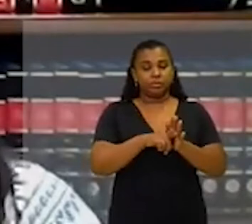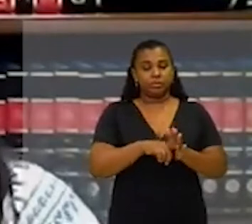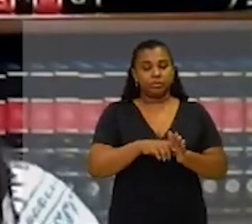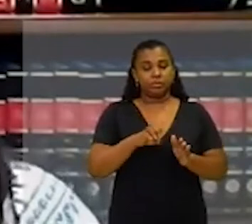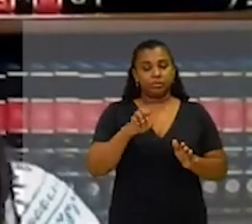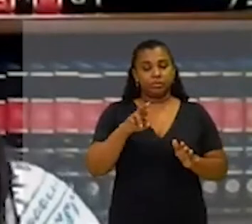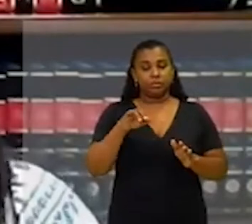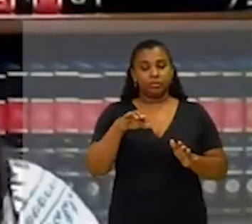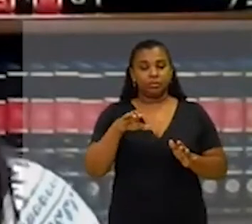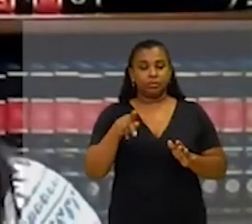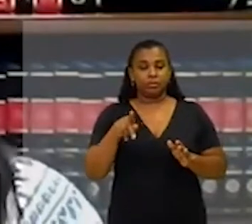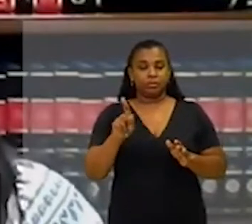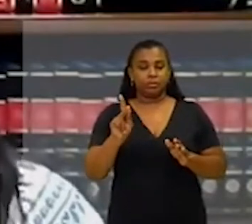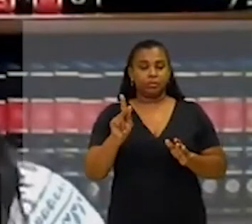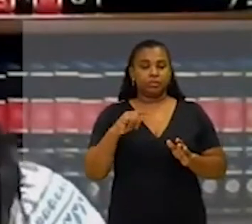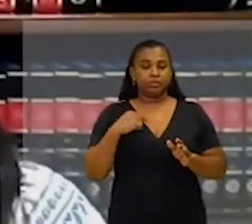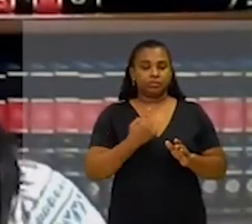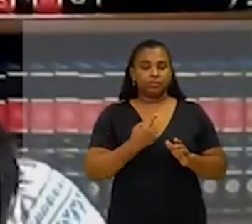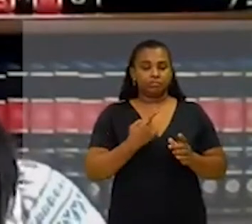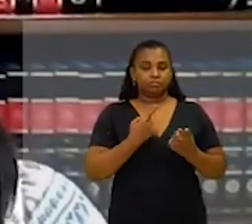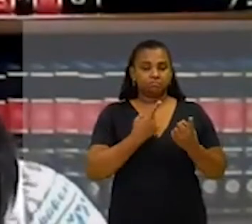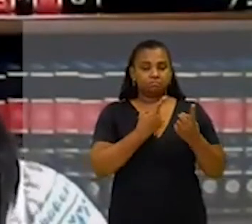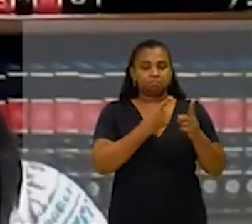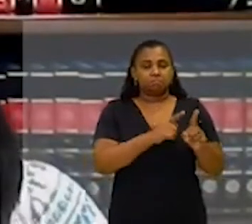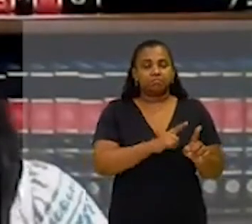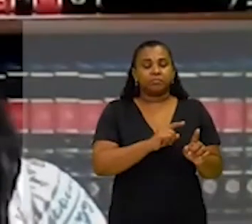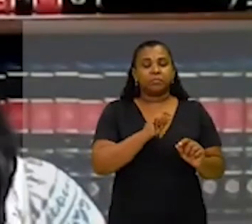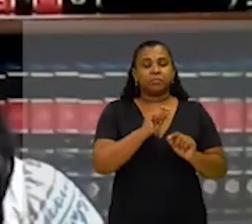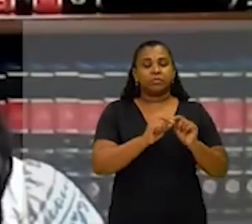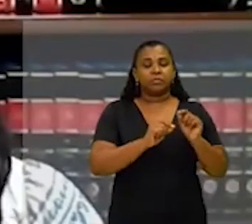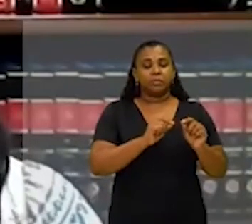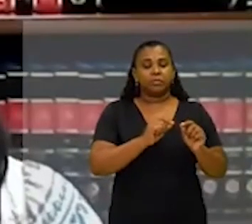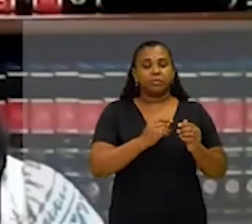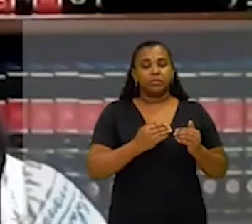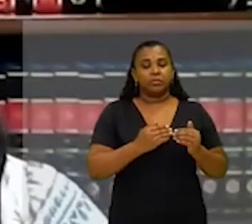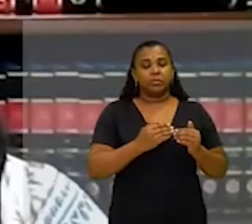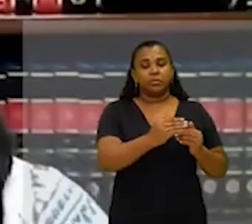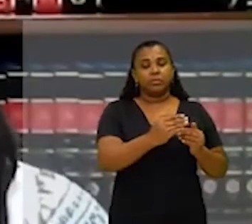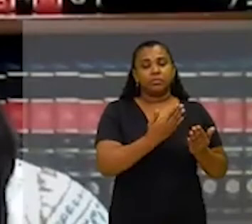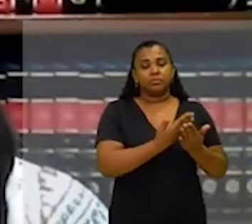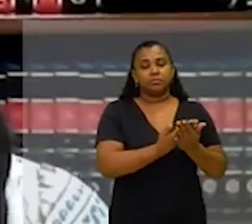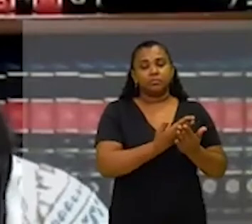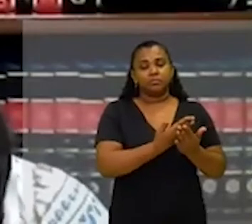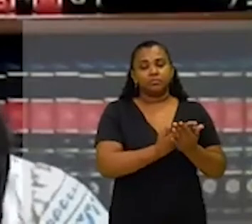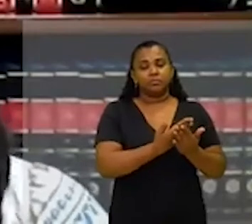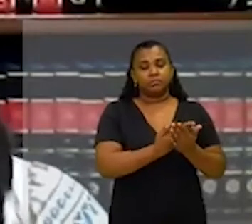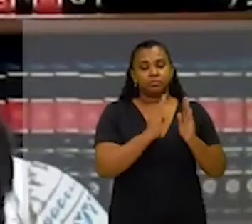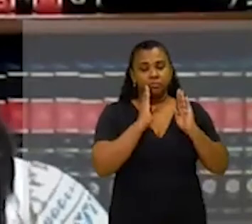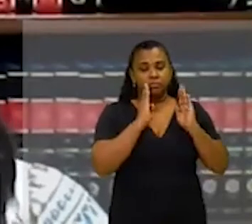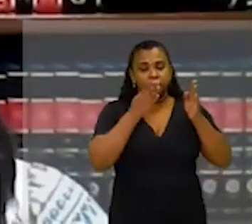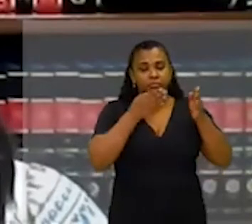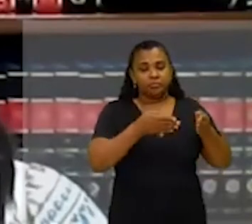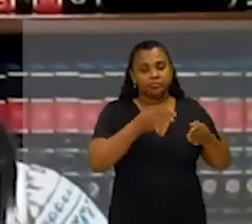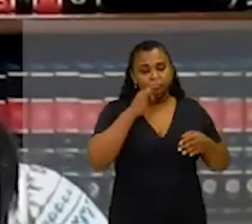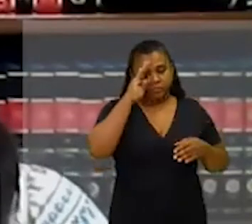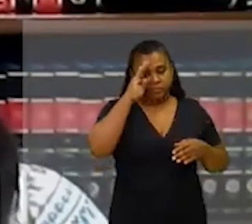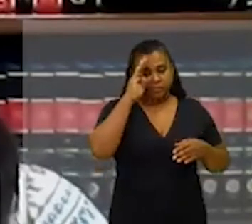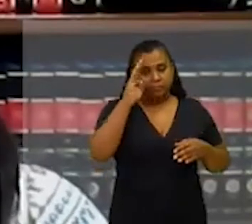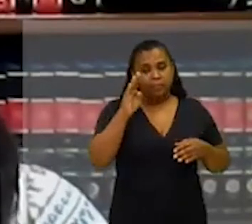enfrentou ao longo do estudo é se voltou especificamente o principalmente a cm da